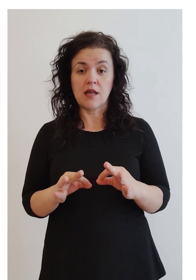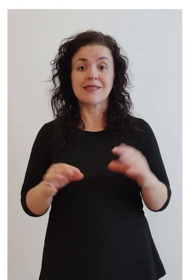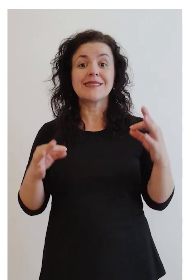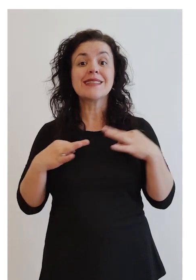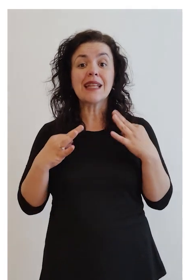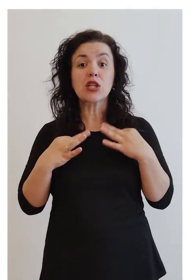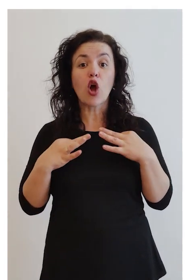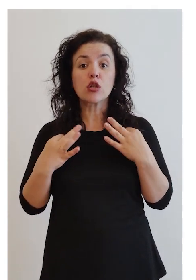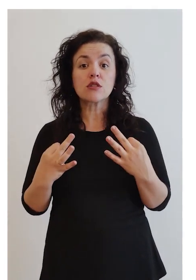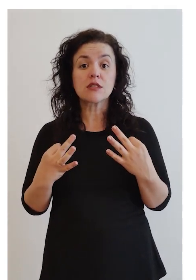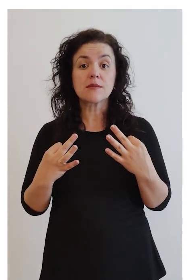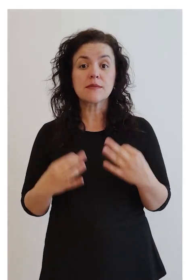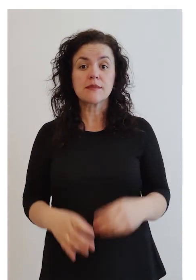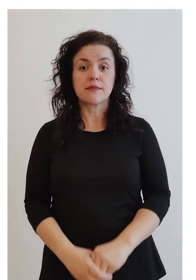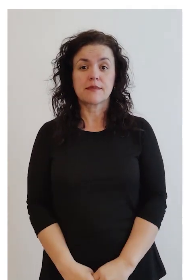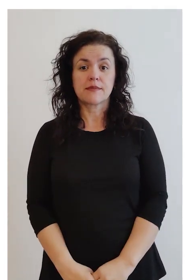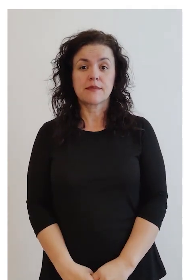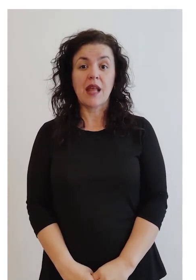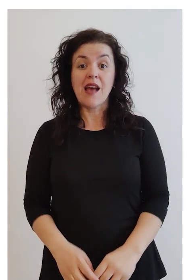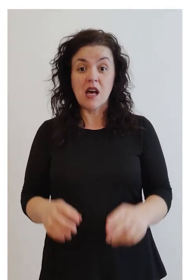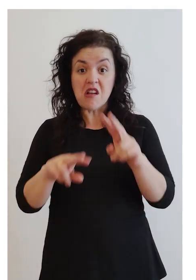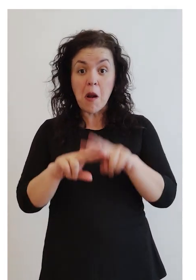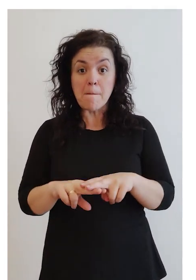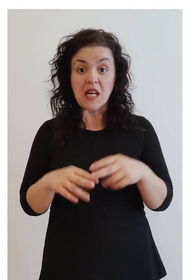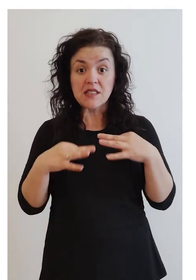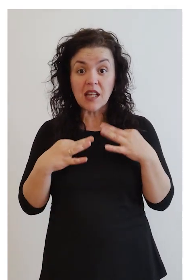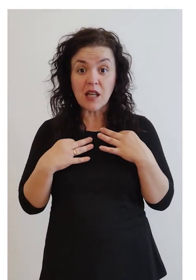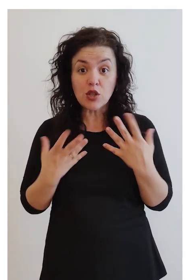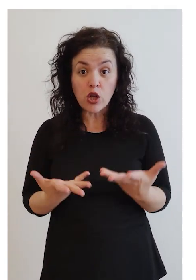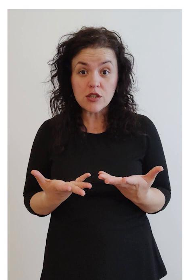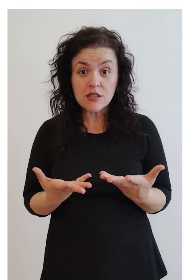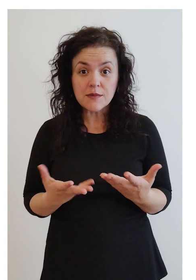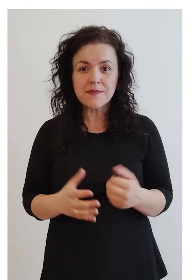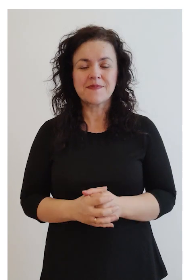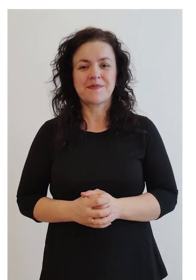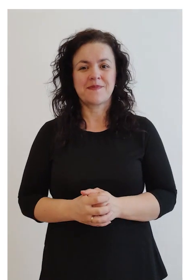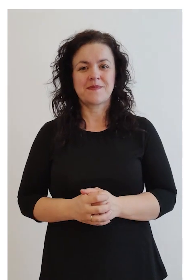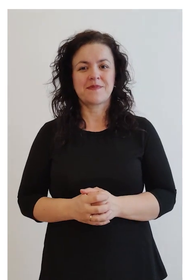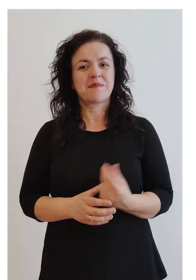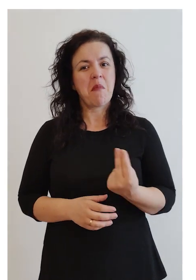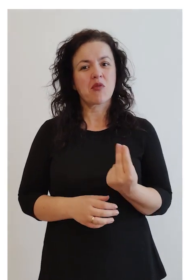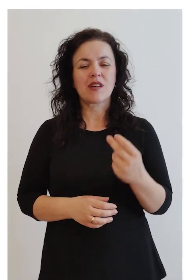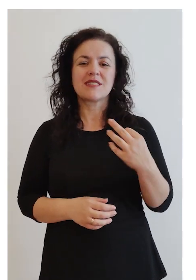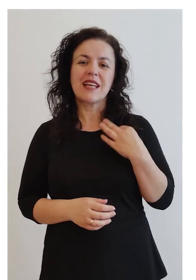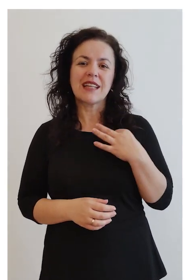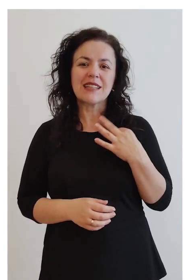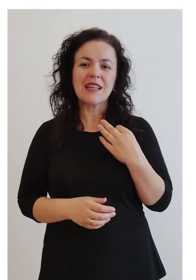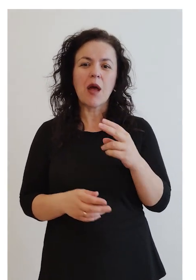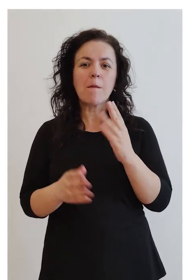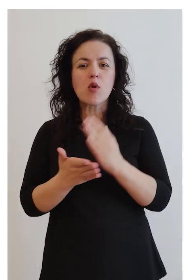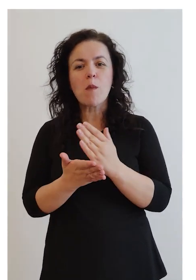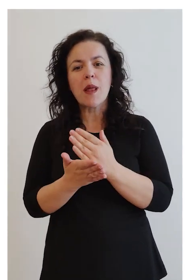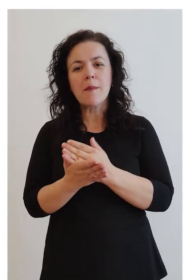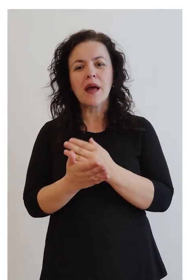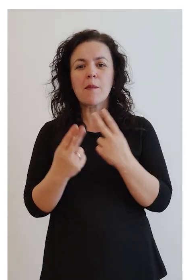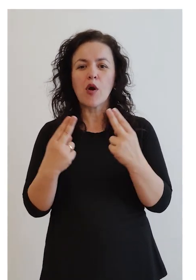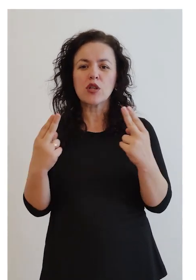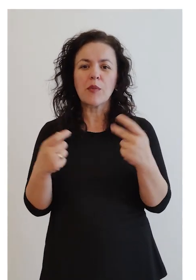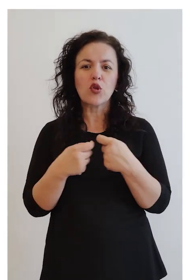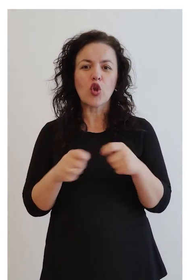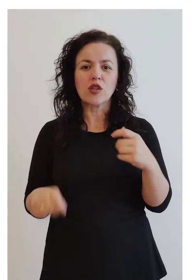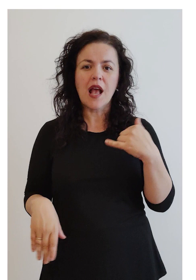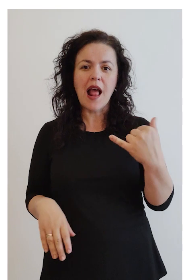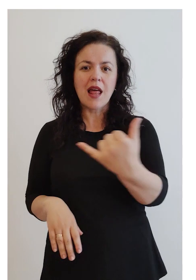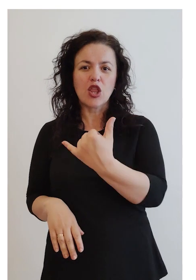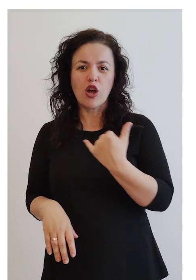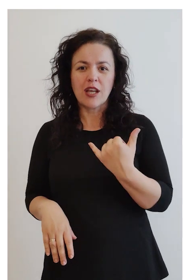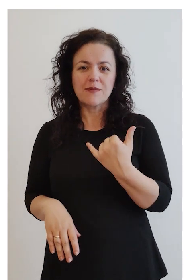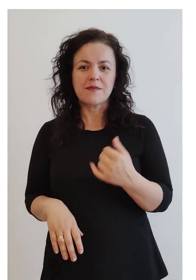Sănătatea este o problemă importantă pentru toți călătorii și în special pentru cei care se orientează spre destinații necunoscute.